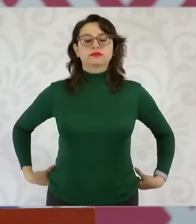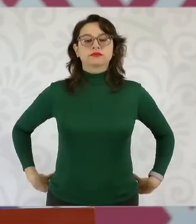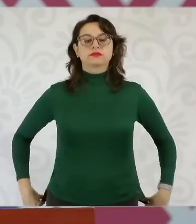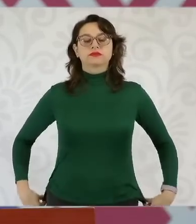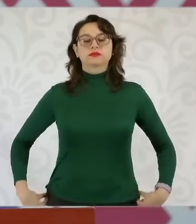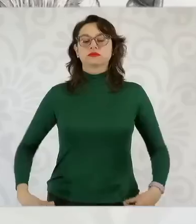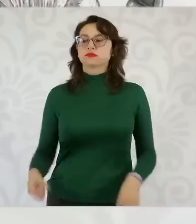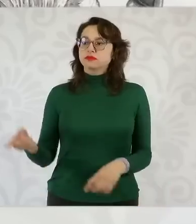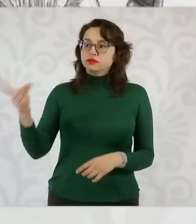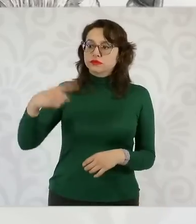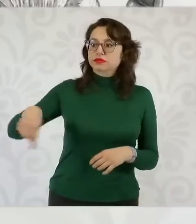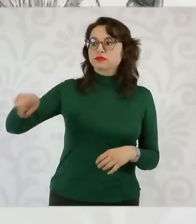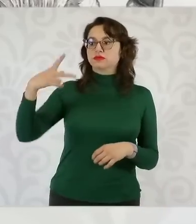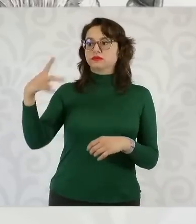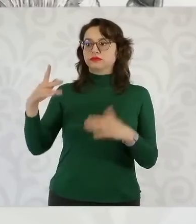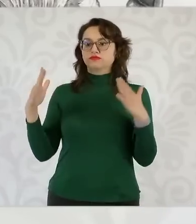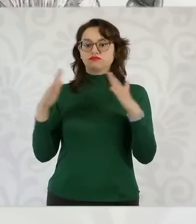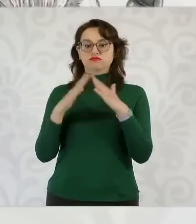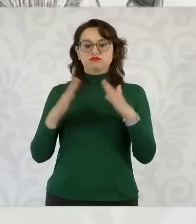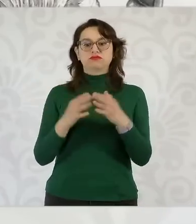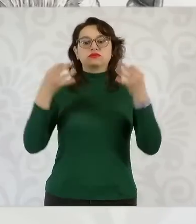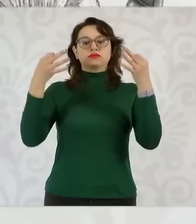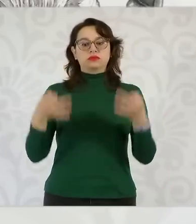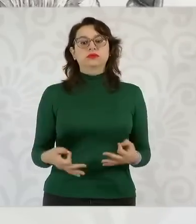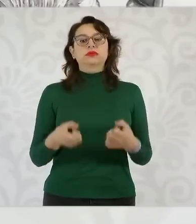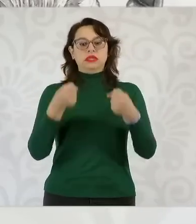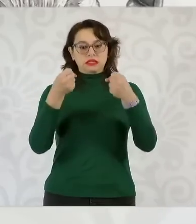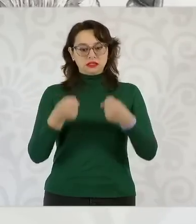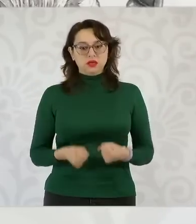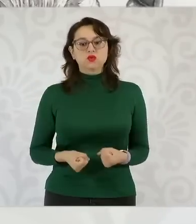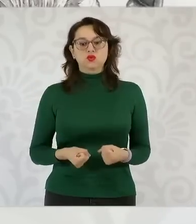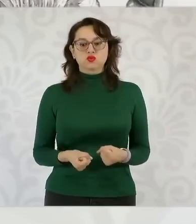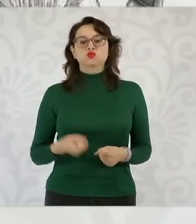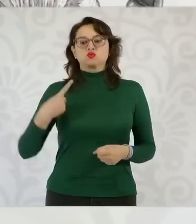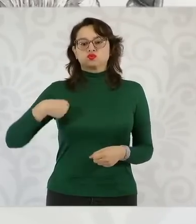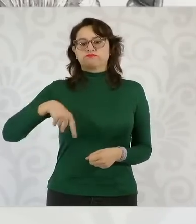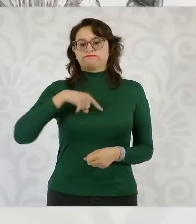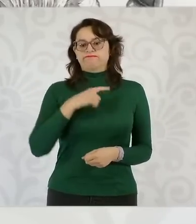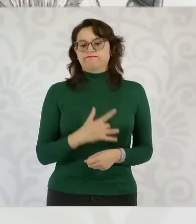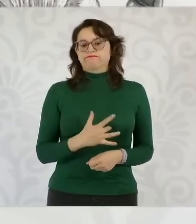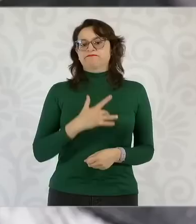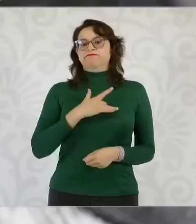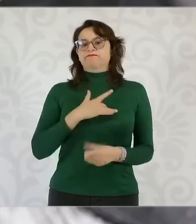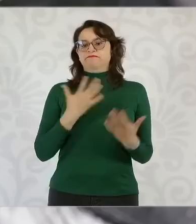un hogar digno y seguro nosotros en homn estamos convencidos de que la vivienda digna transforma